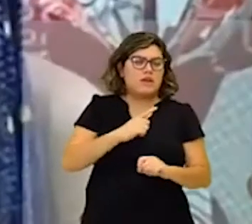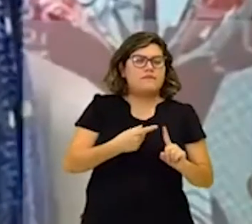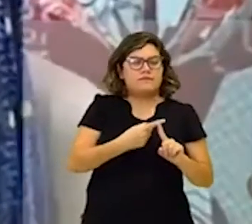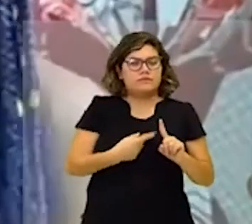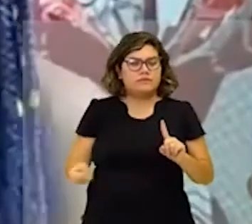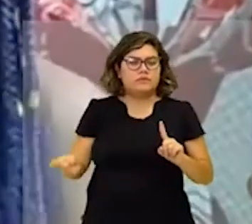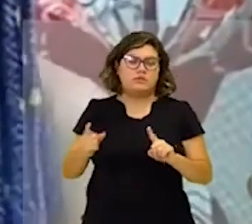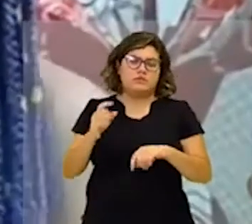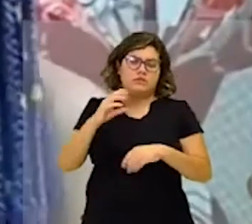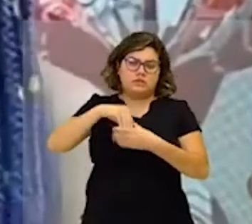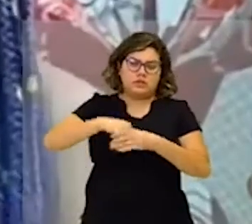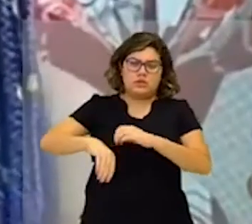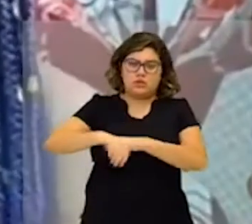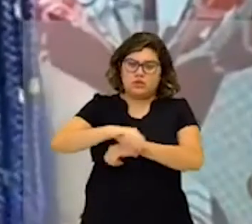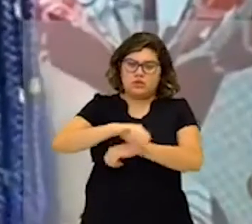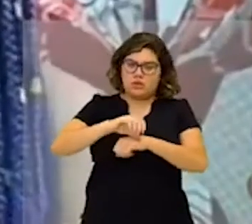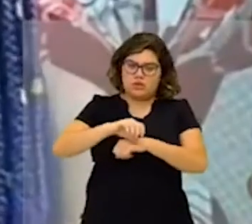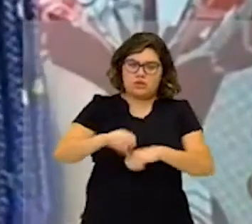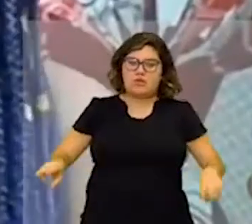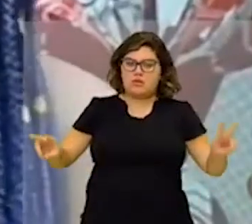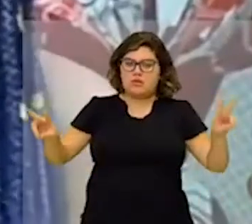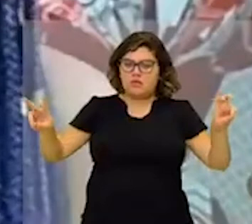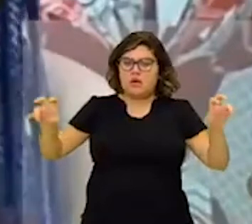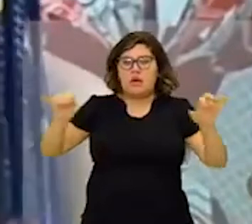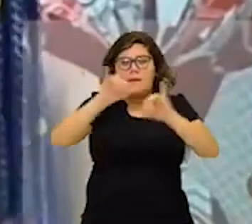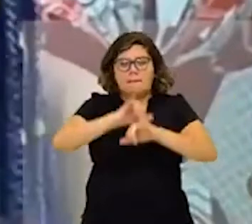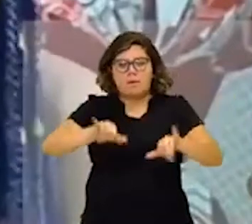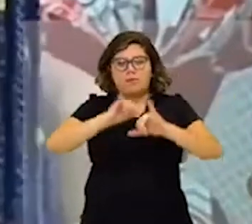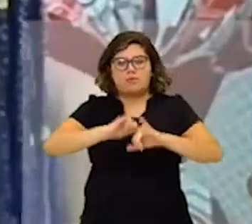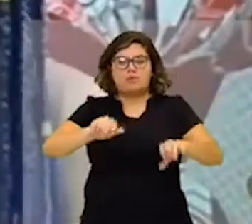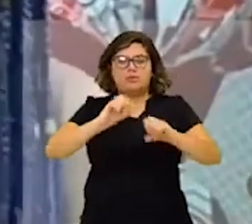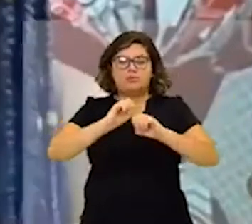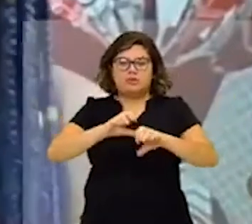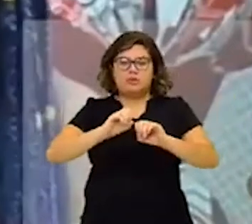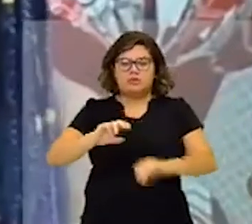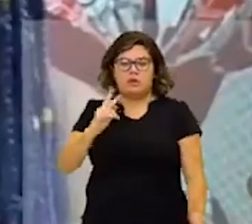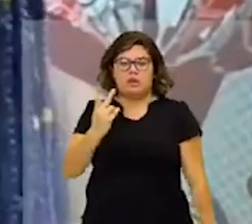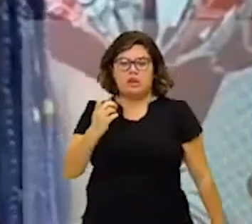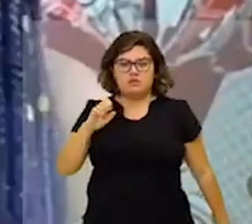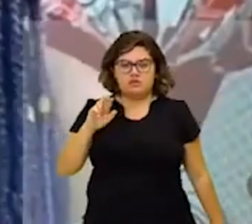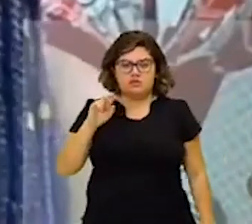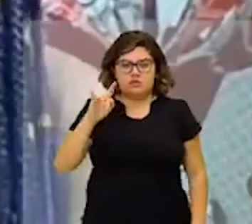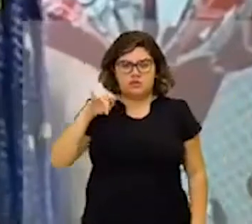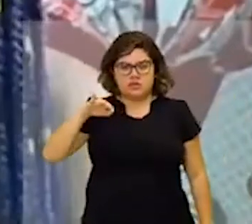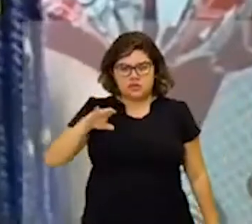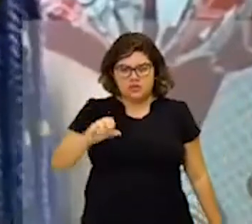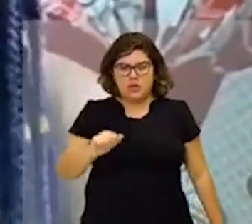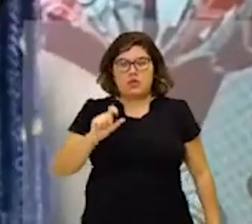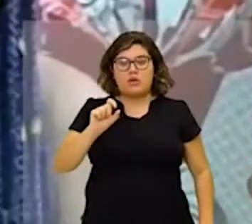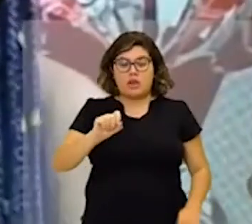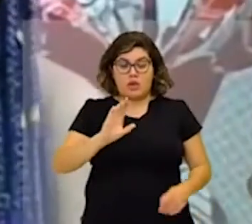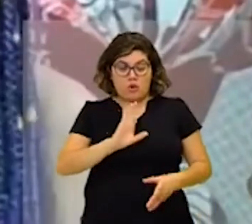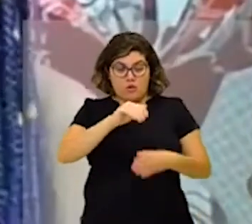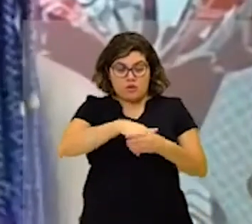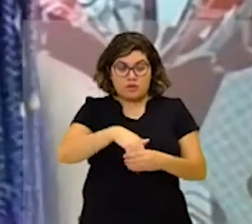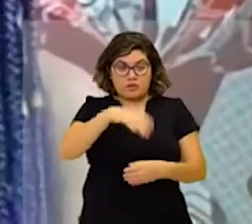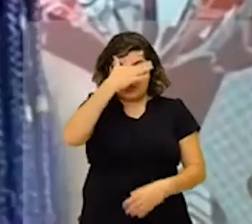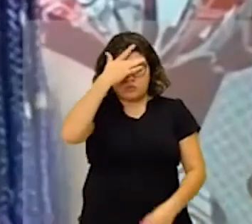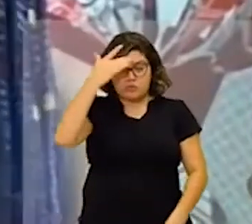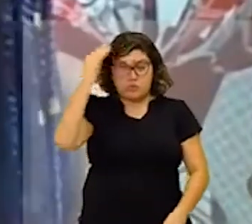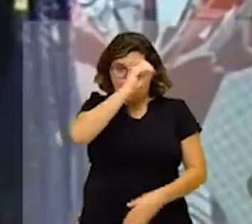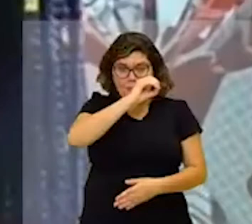constituição a promoção de uma educação eugênica e que a o voto dos analfabetos foi proibido até a